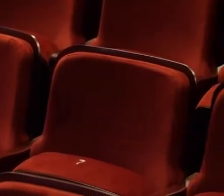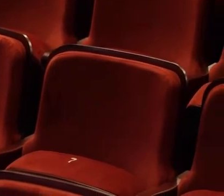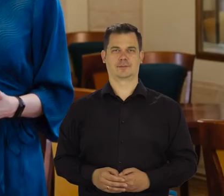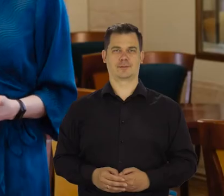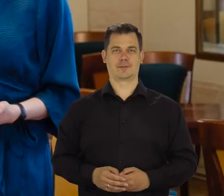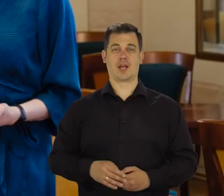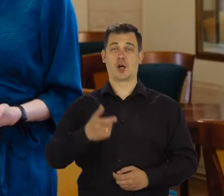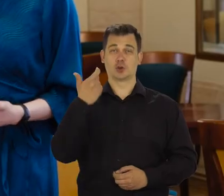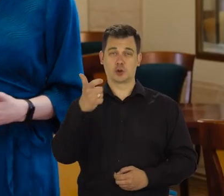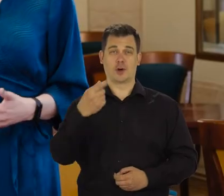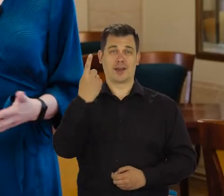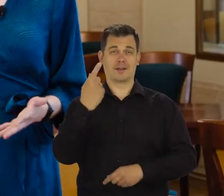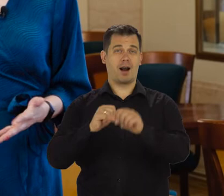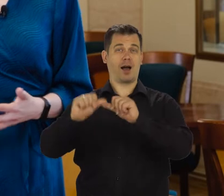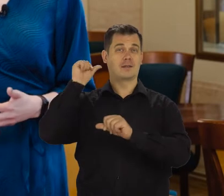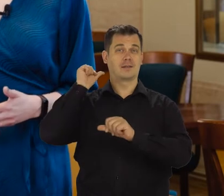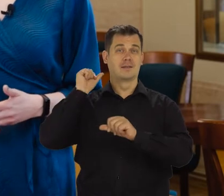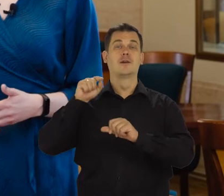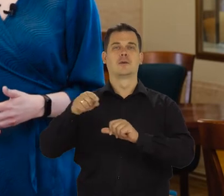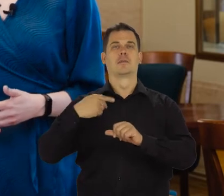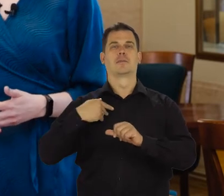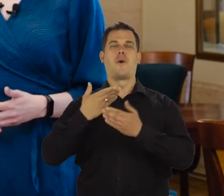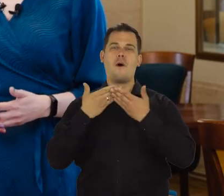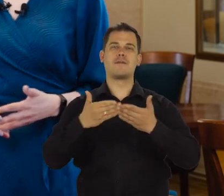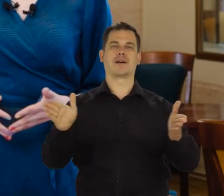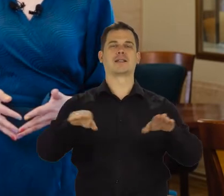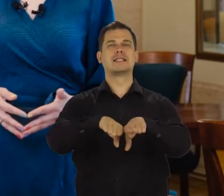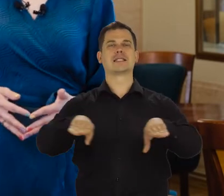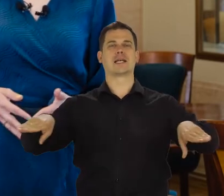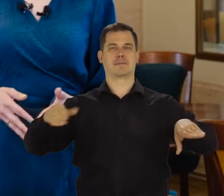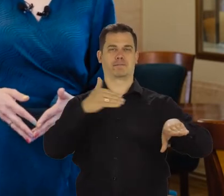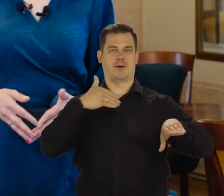101 lat temu została tutaj zainaugurowana Scena Polska.